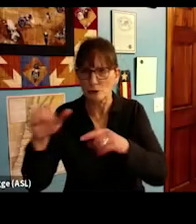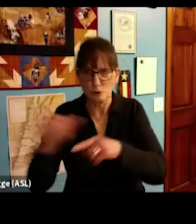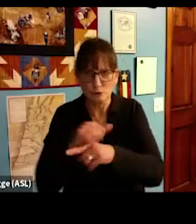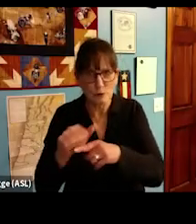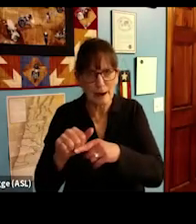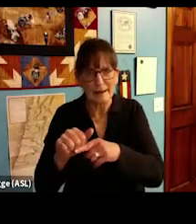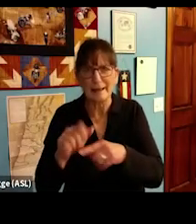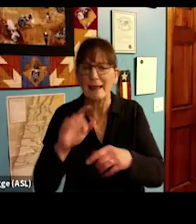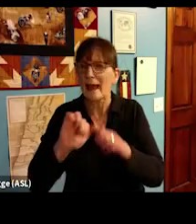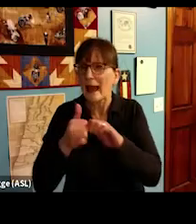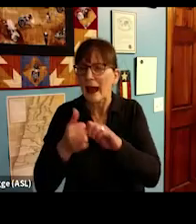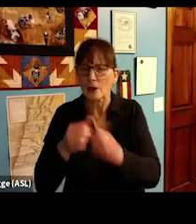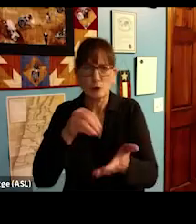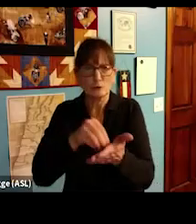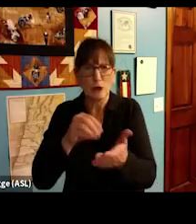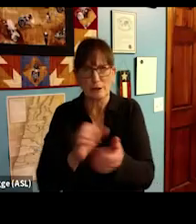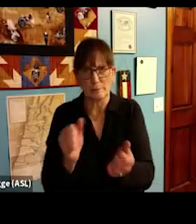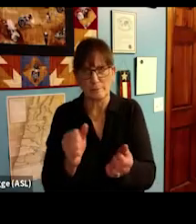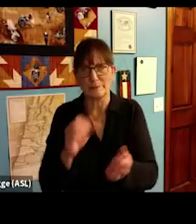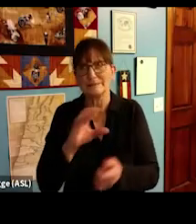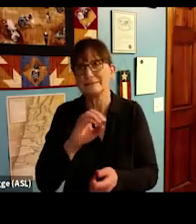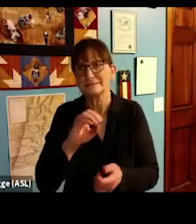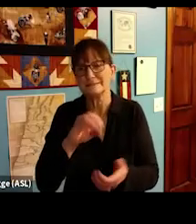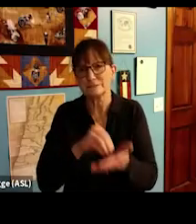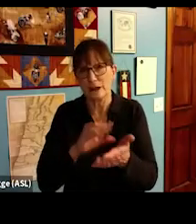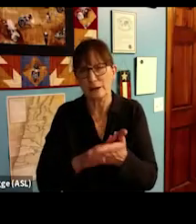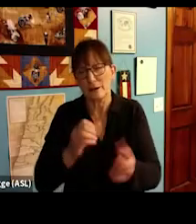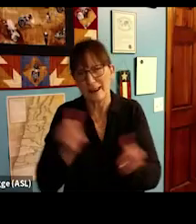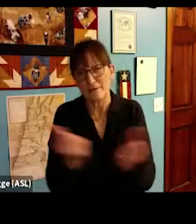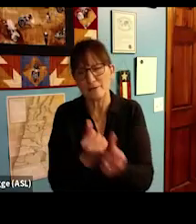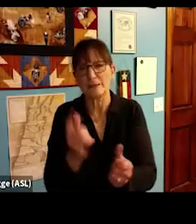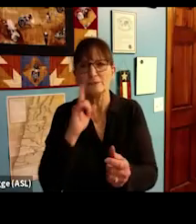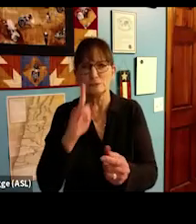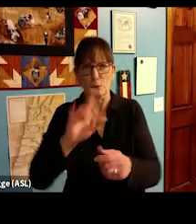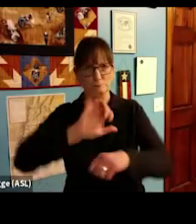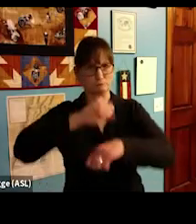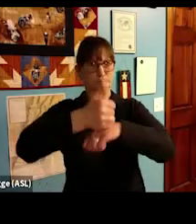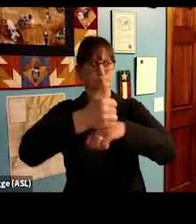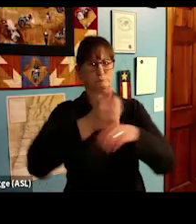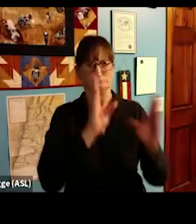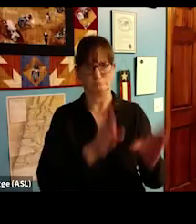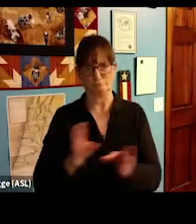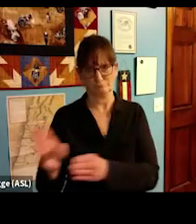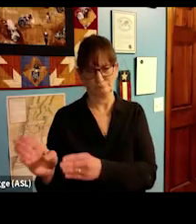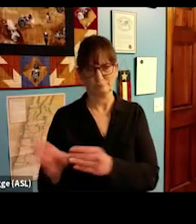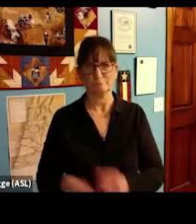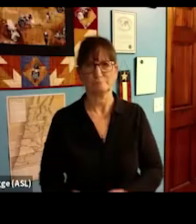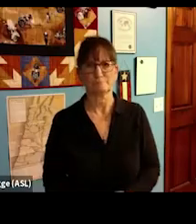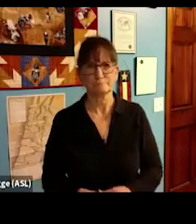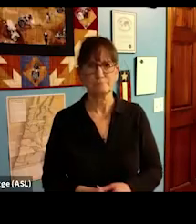Recomendamos encarecidamente ERE para este propósito. Y como dije,